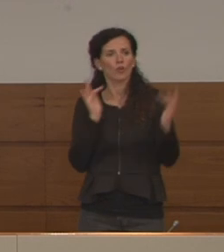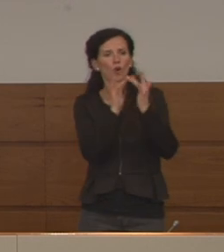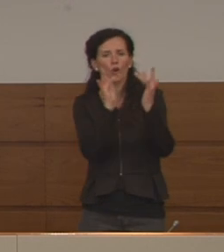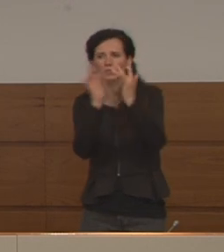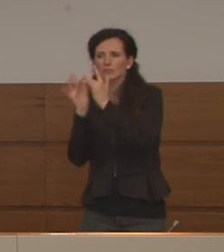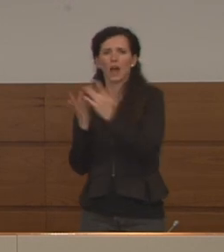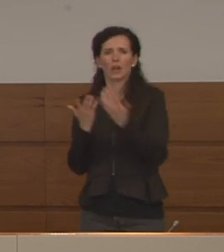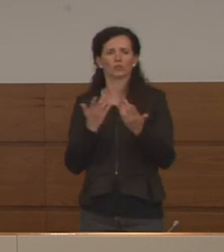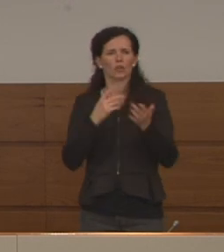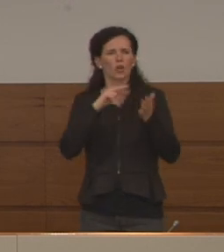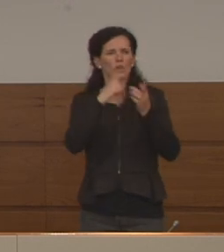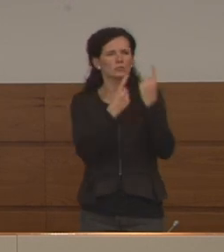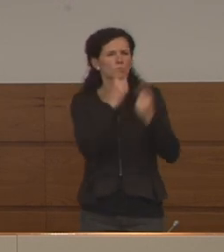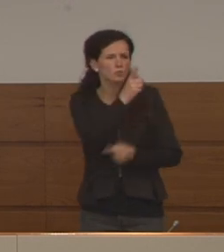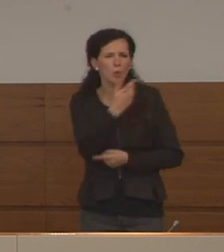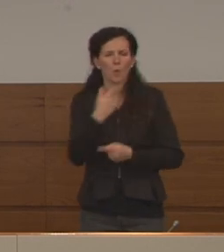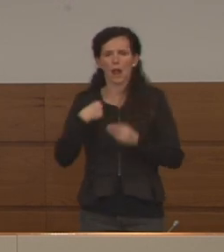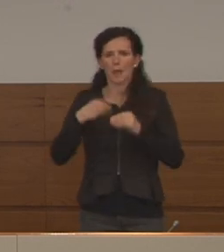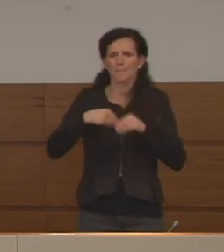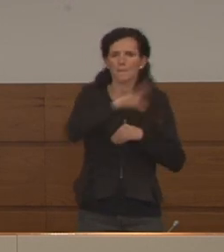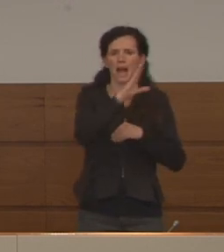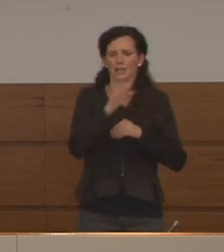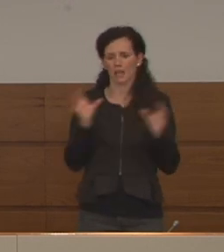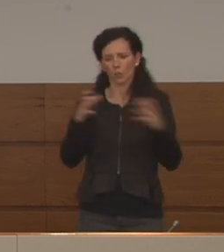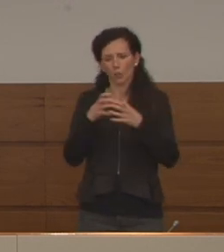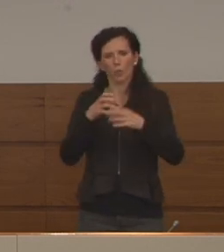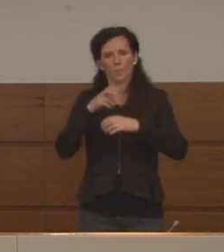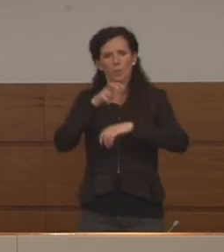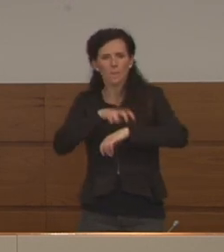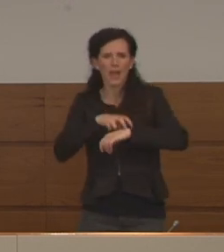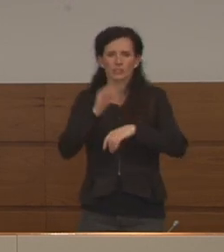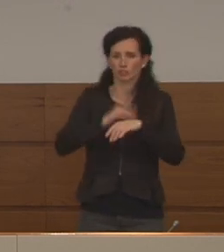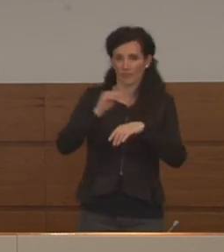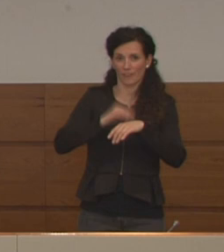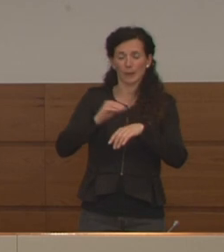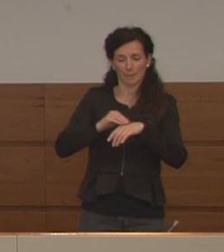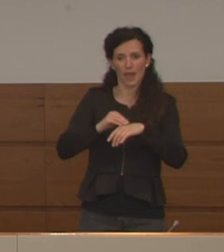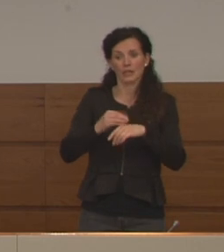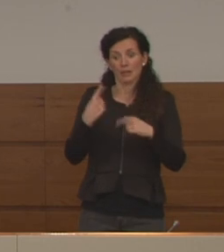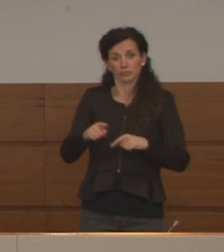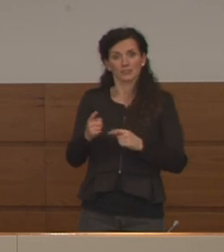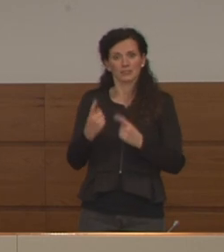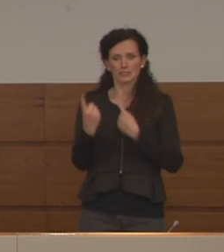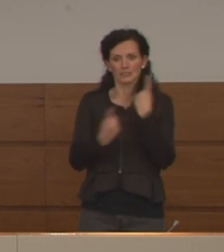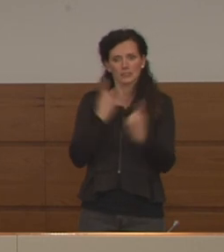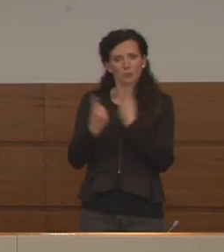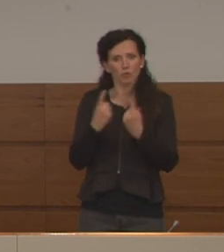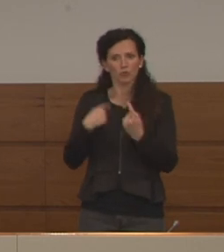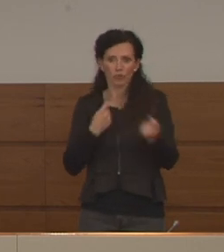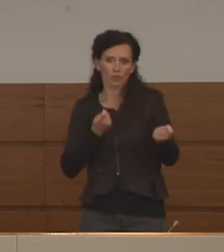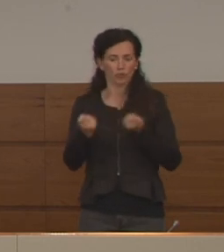personale sanitario. Quindi queste sono le cose che stiamo mettendo in campo. Poi, magari, se vuole aggiungere qualcosa